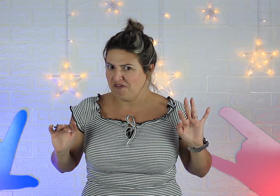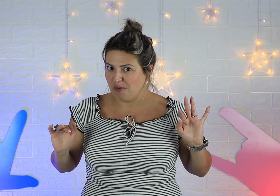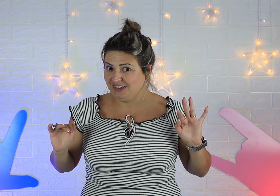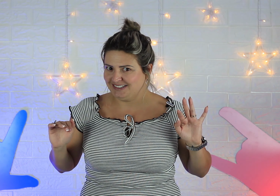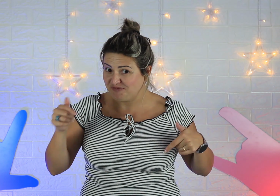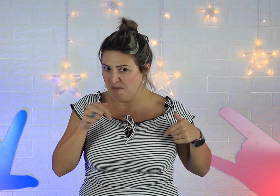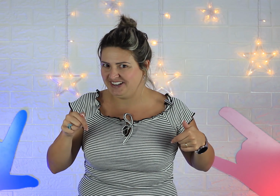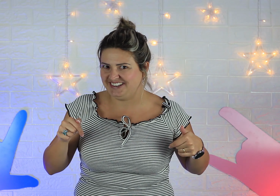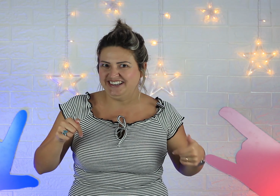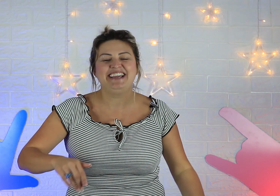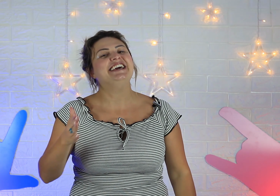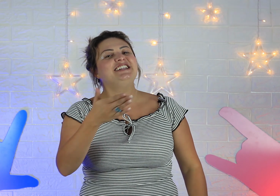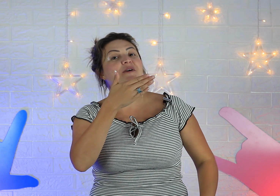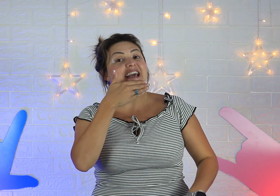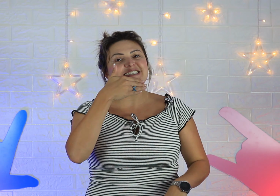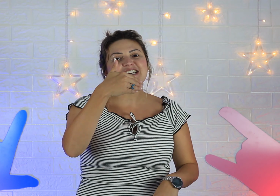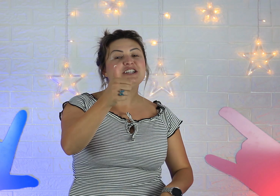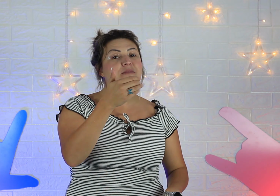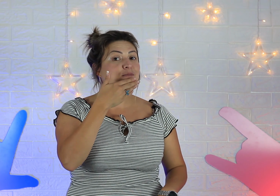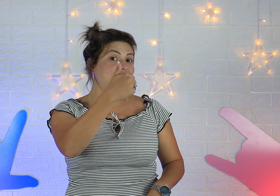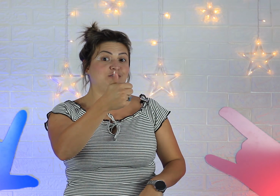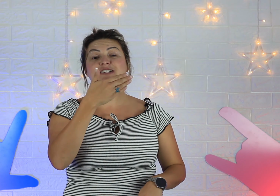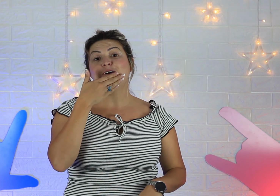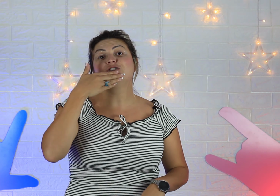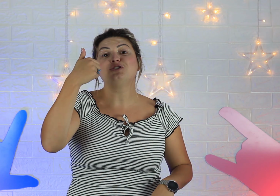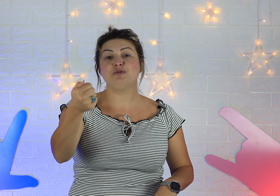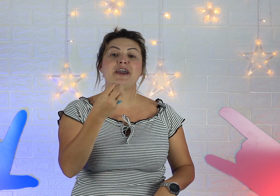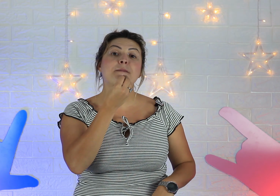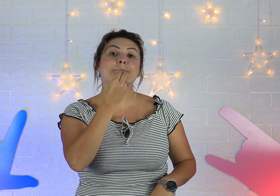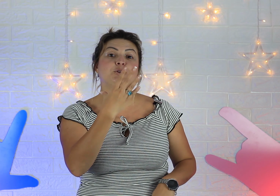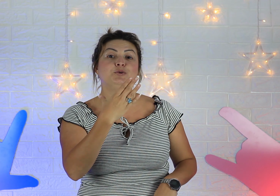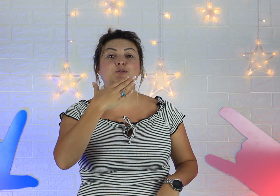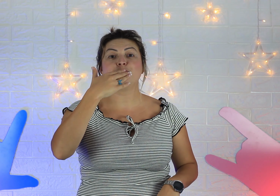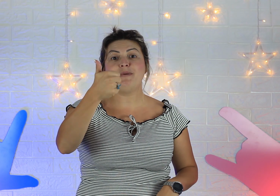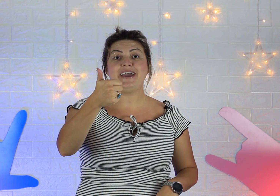era uma pessoa famosa comenta aqui em Então esse daqui também pode ser um sinal de tudo bem tudo